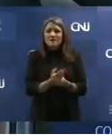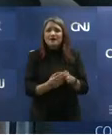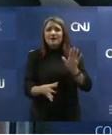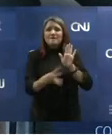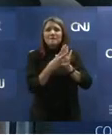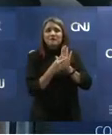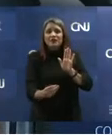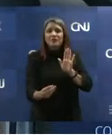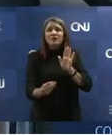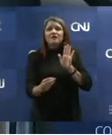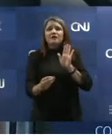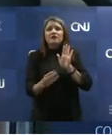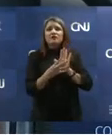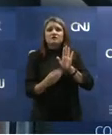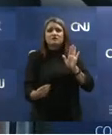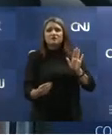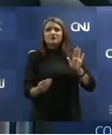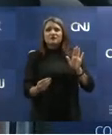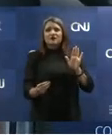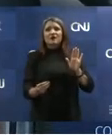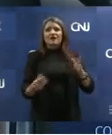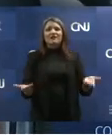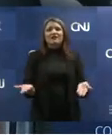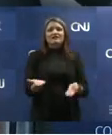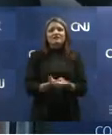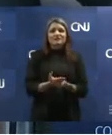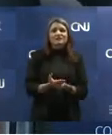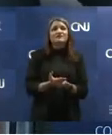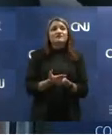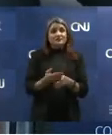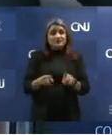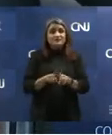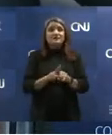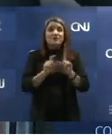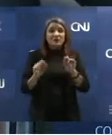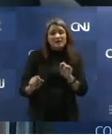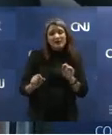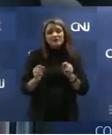Esse é o pano de fundo e dependente da sutileza de um caso de outro